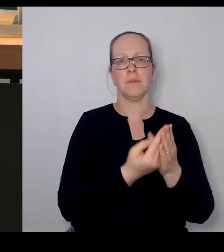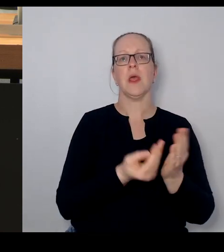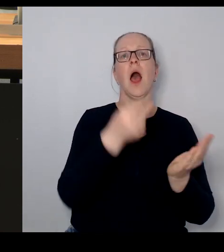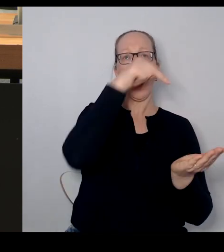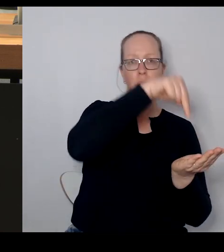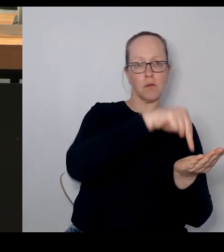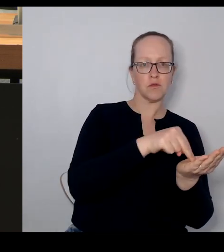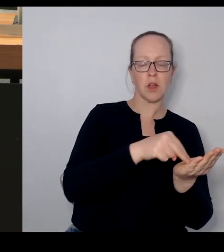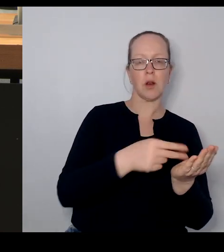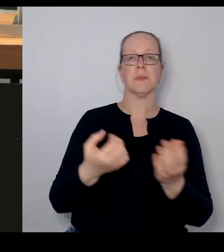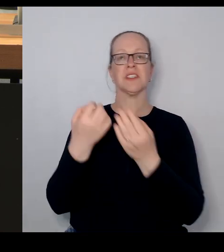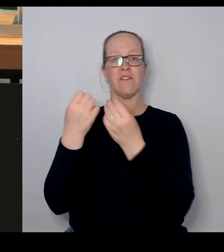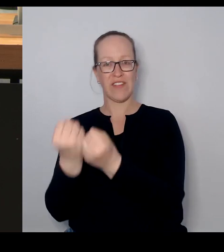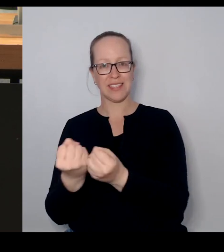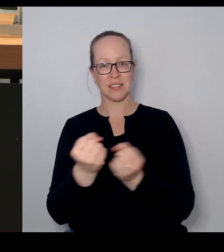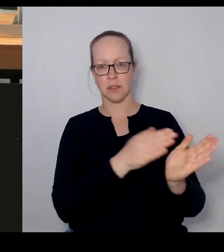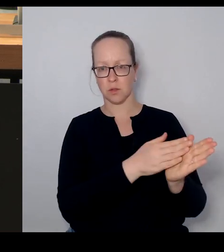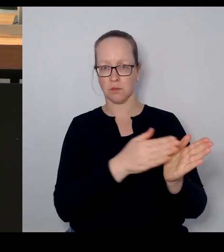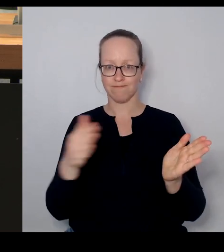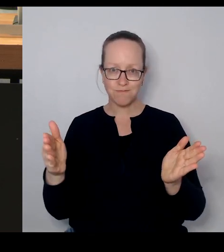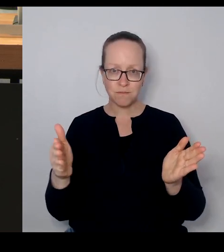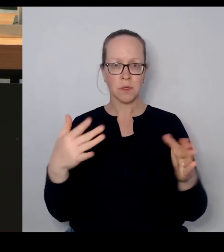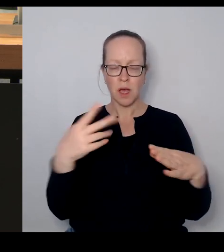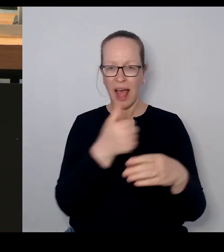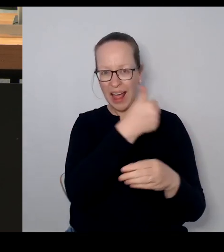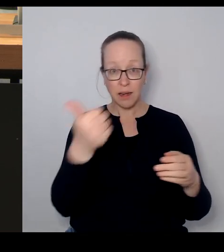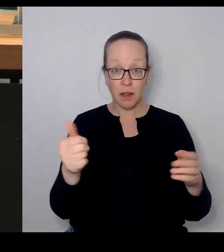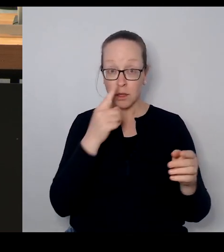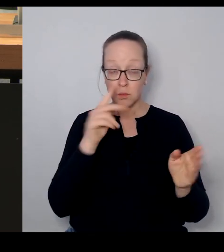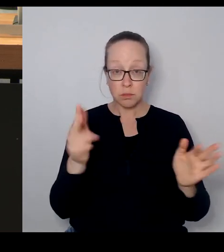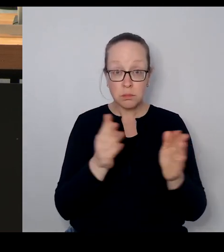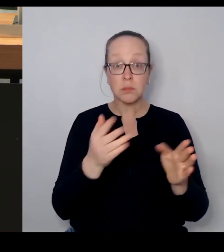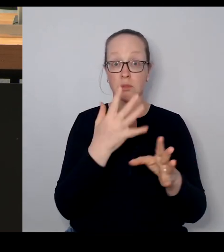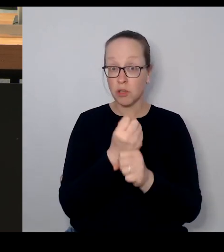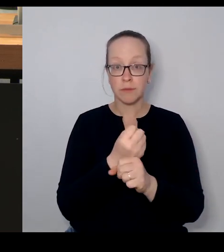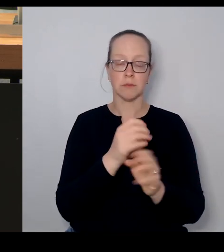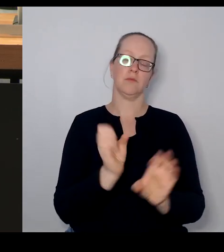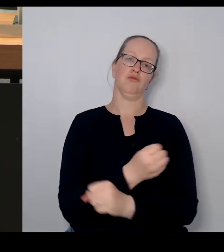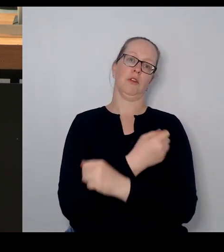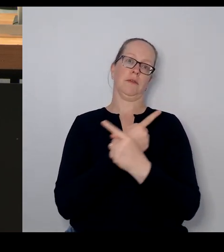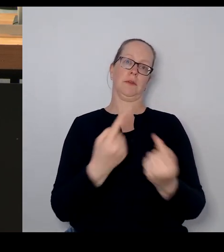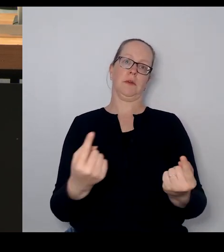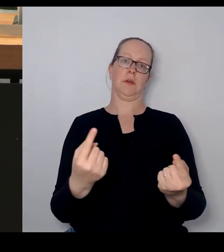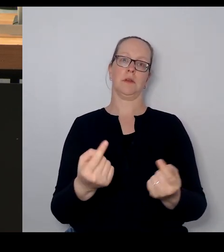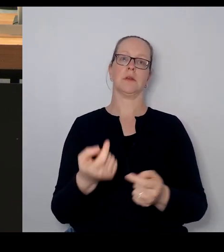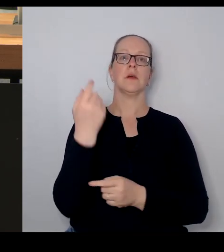nicht da, obwohl es auch interessant wäre für den, der hat hier mal gesagt, vor einigen Sitzungen, wir werden nicht die